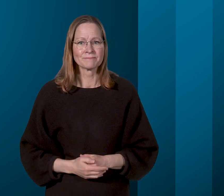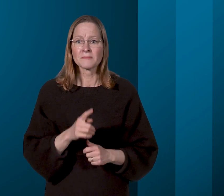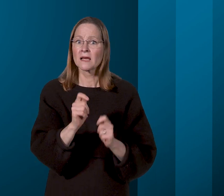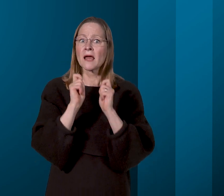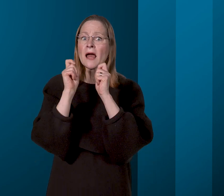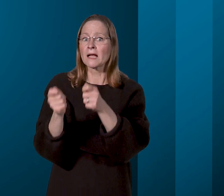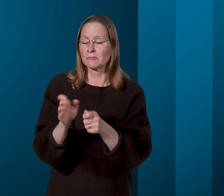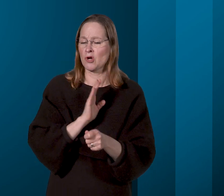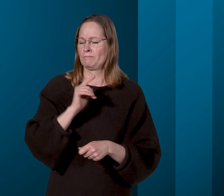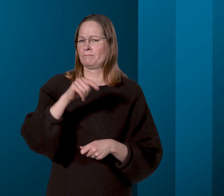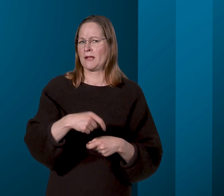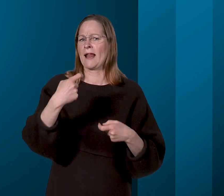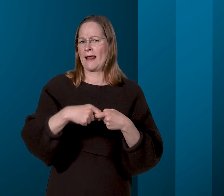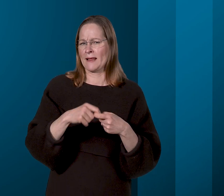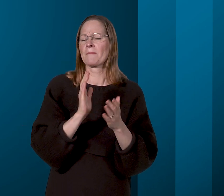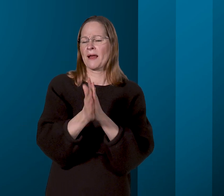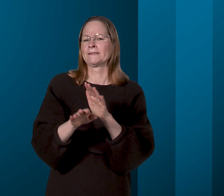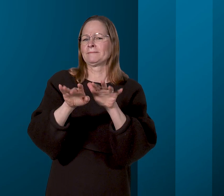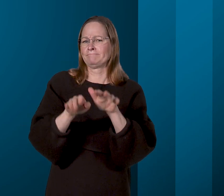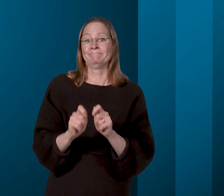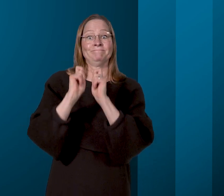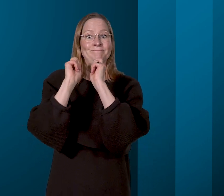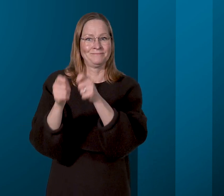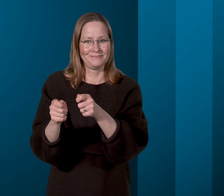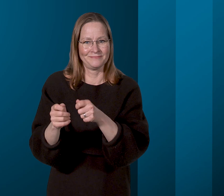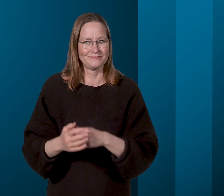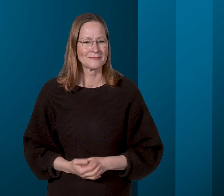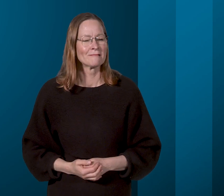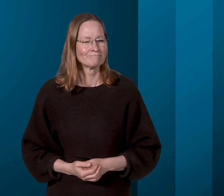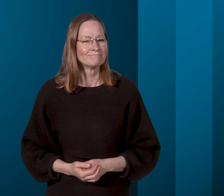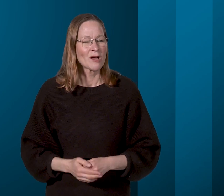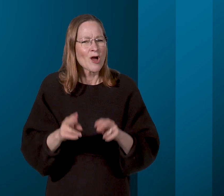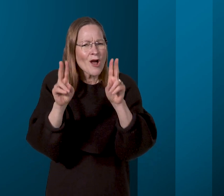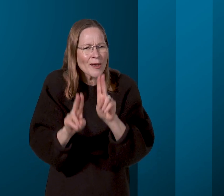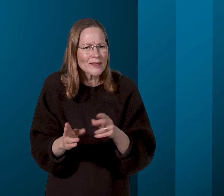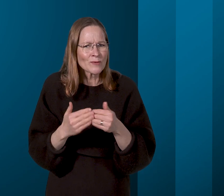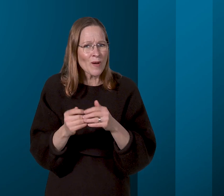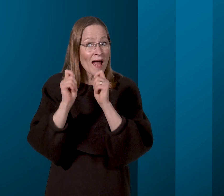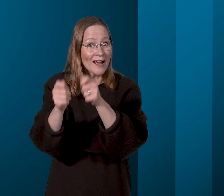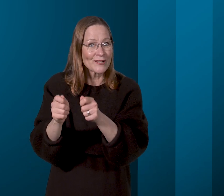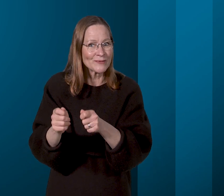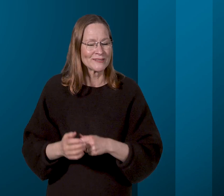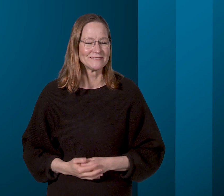ja hakemaan pääset oheisen linkin kautta. Onnea työnhakuun!